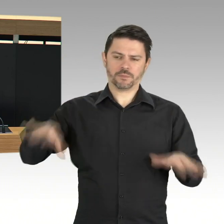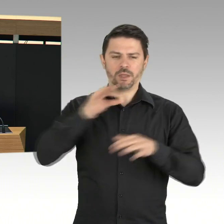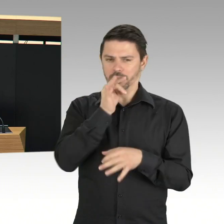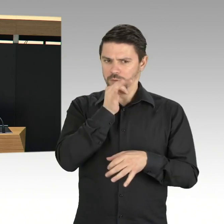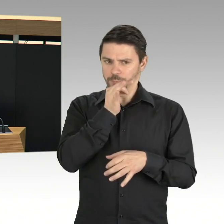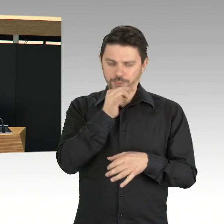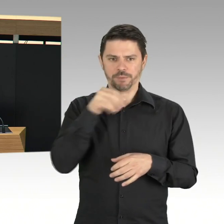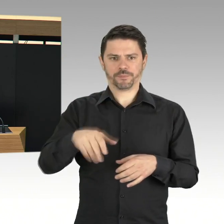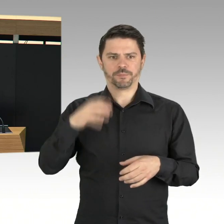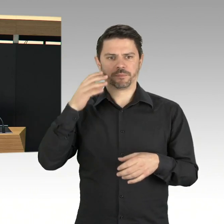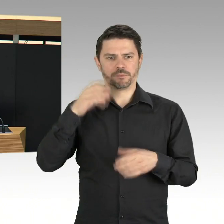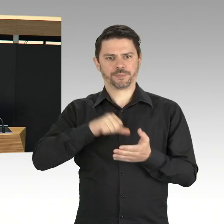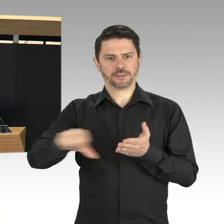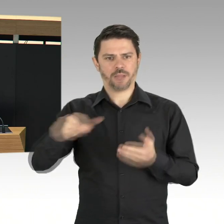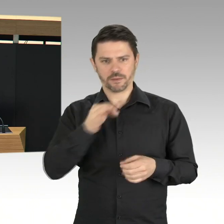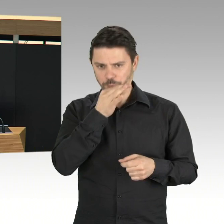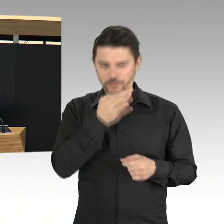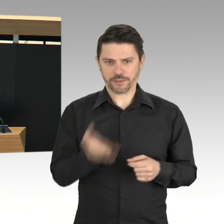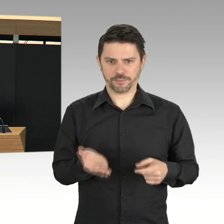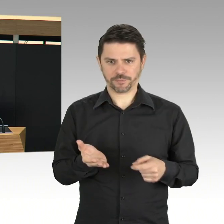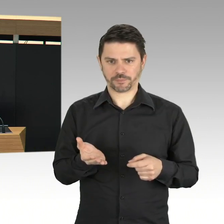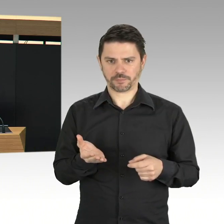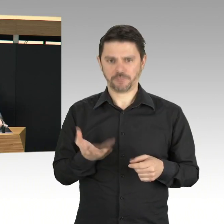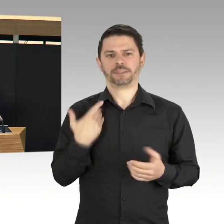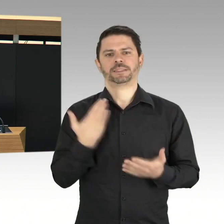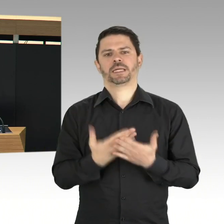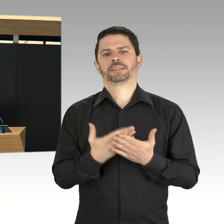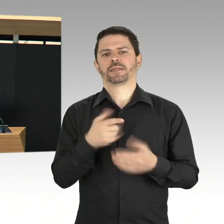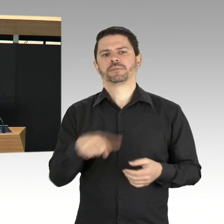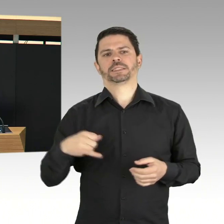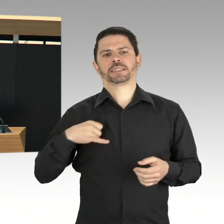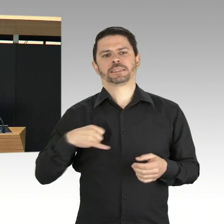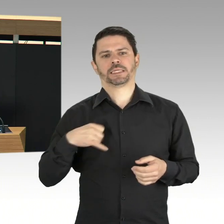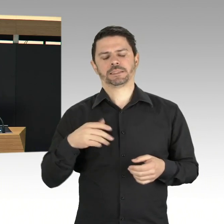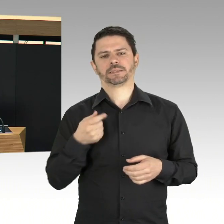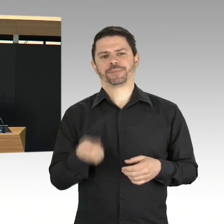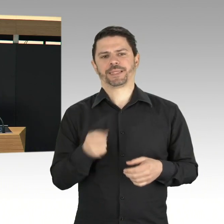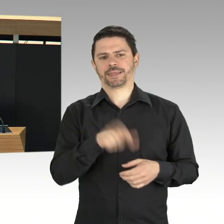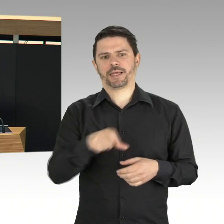Deshalb vollziehen Senat und die rot-rot-grüne Koalition einen Paradigmenwechsel in der Wohnungspolitik.